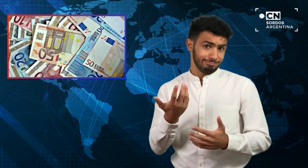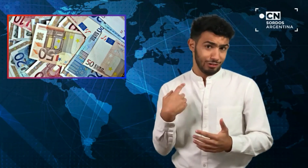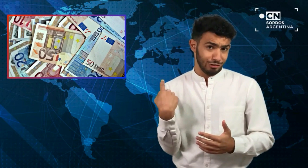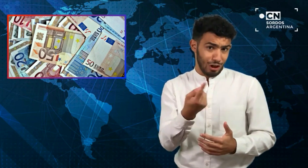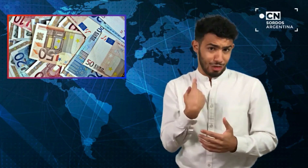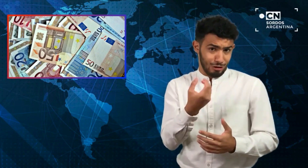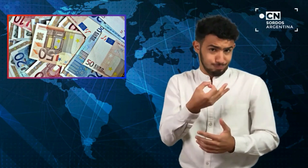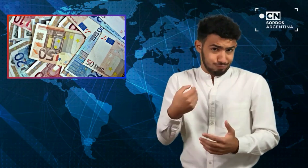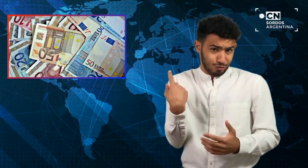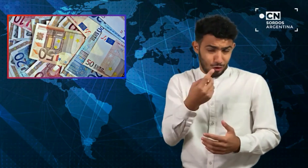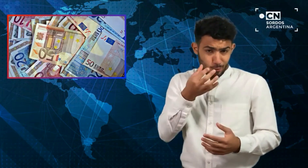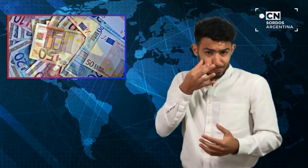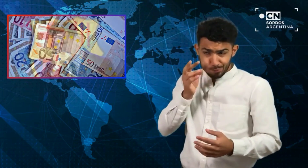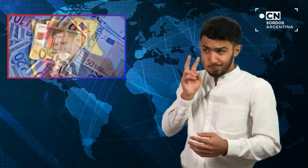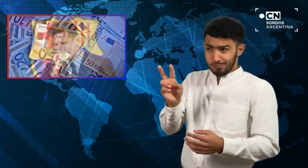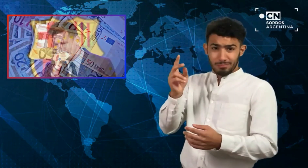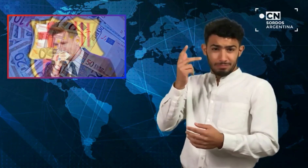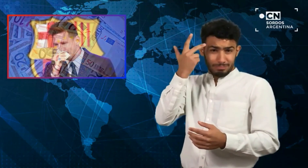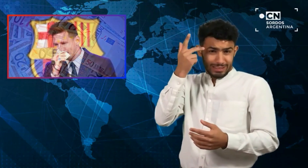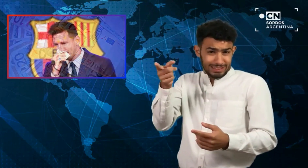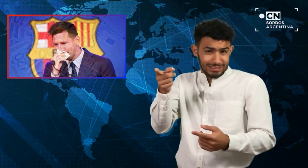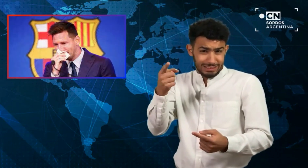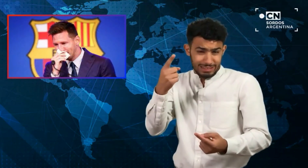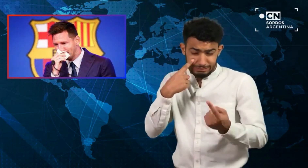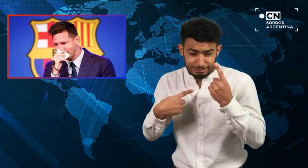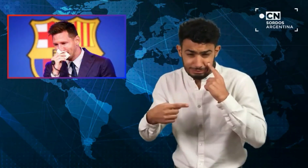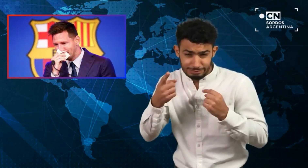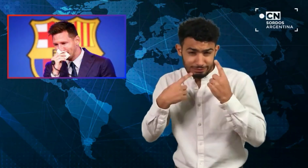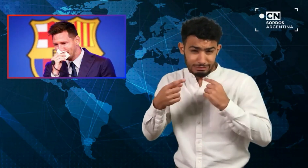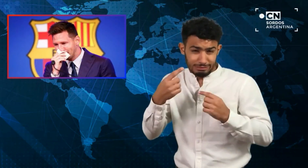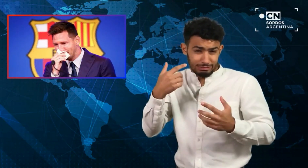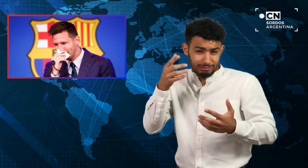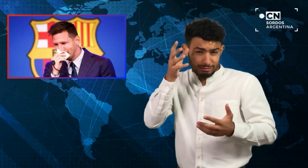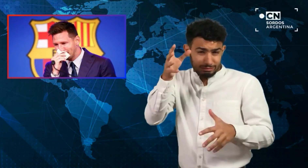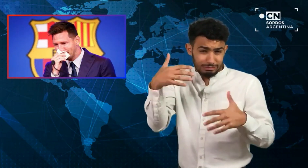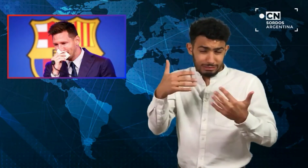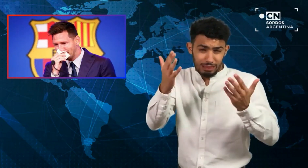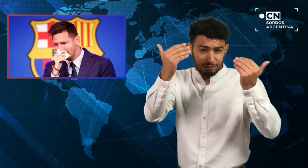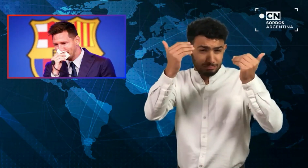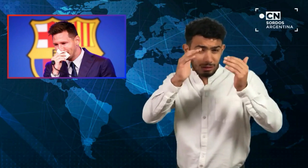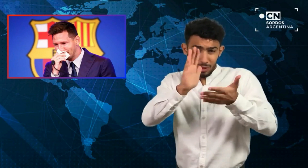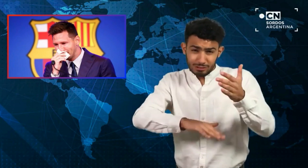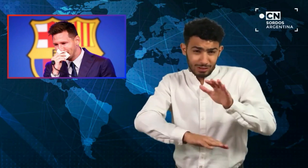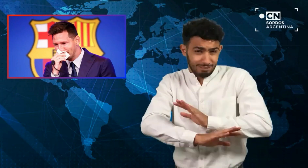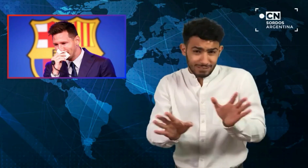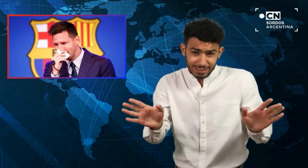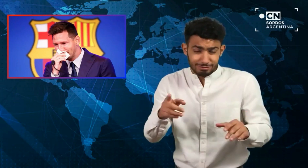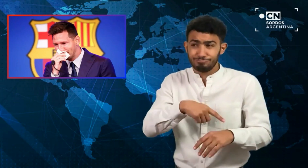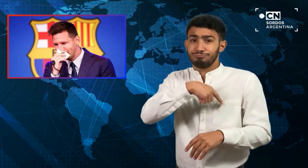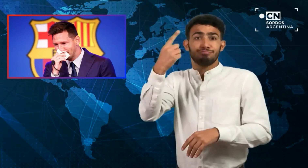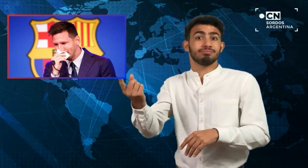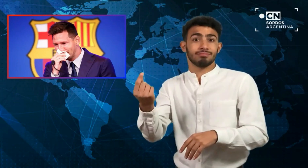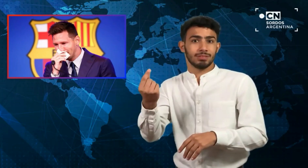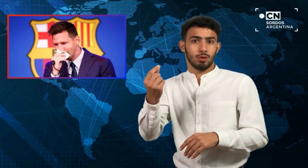Todos vieron incluso las lágrimas de "Leo", quién finalmente jugará